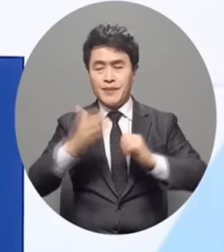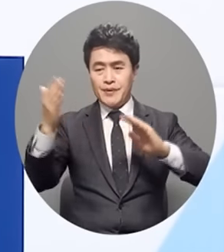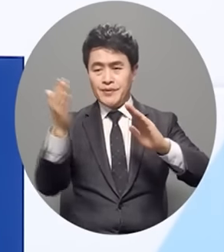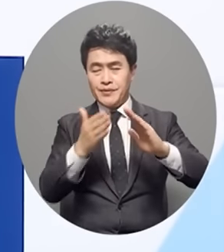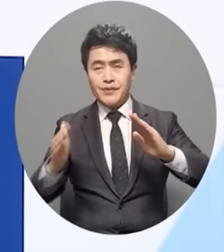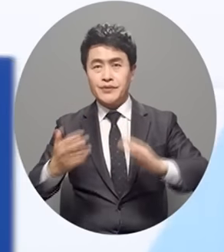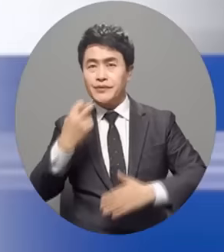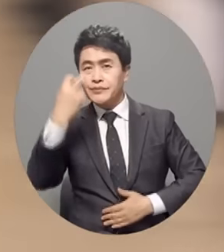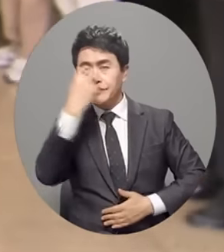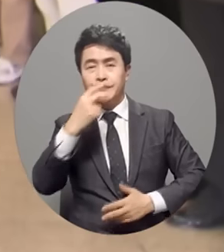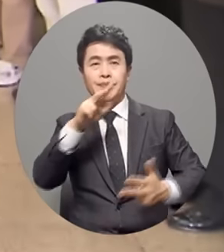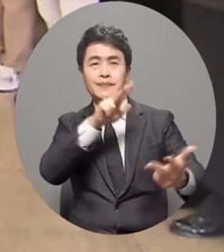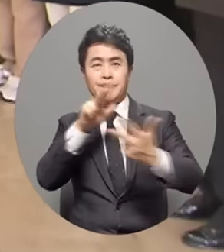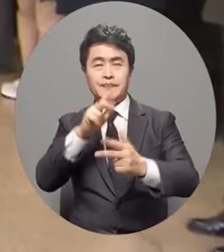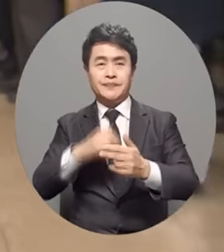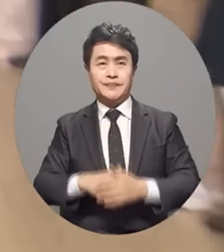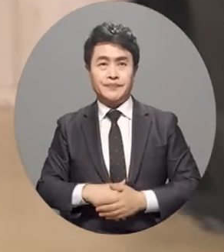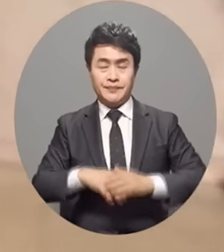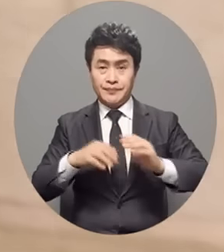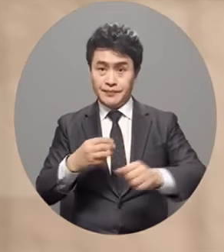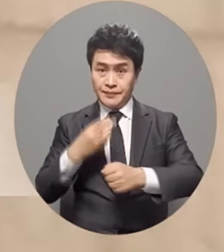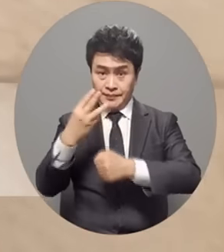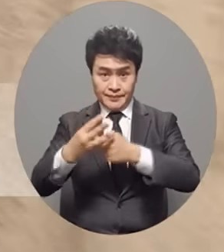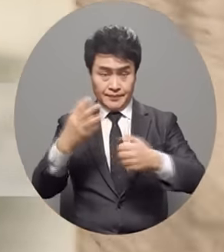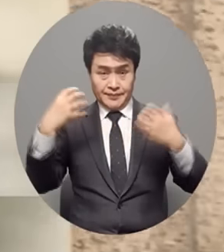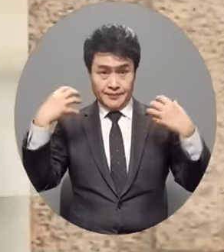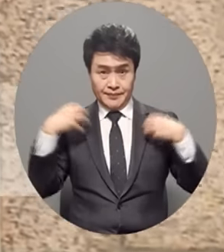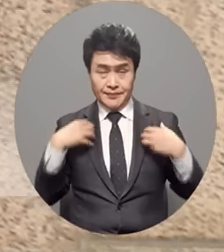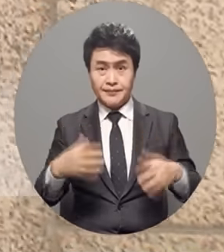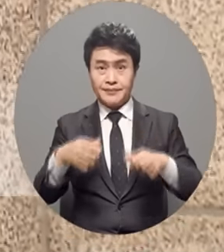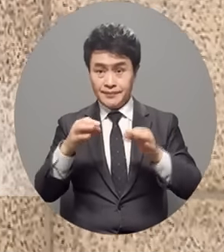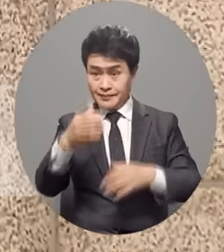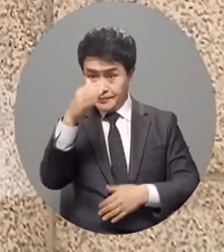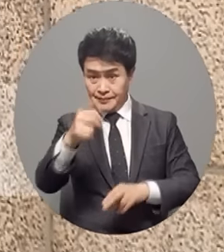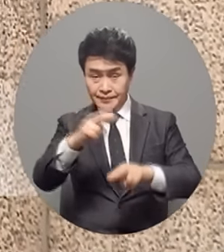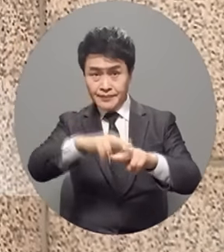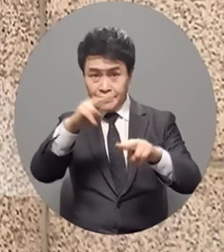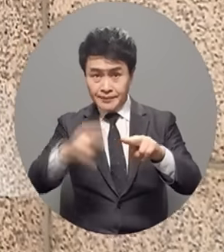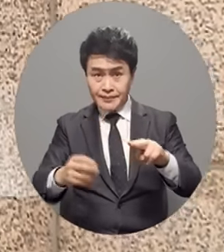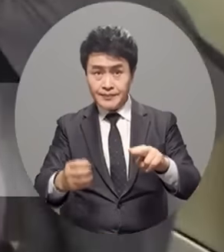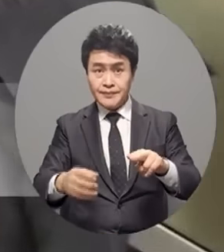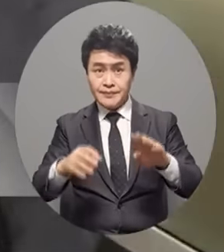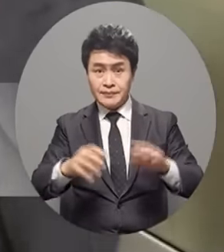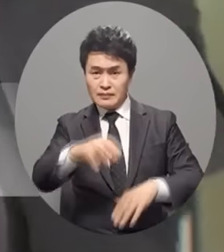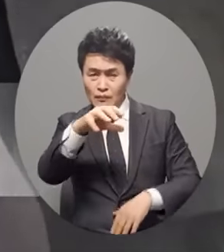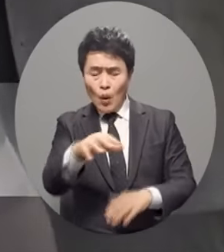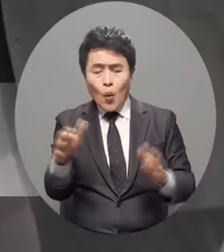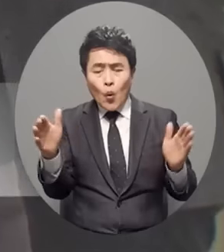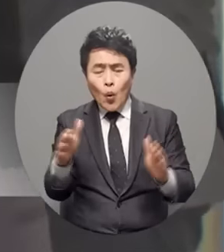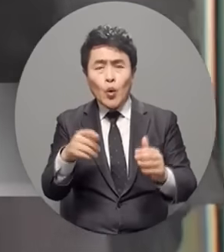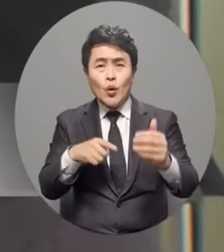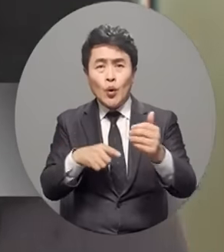사람, 낮은 사람 차별 없는 정의로운 수사를 약속했습니다. 3년 임기를 마친 김 처장의 퇴임 행사는 장소가 좁다는 이유로 비공개로